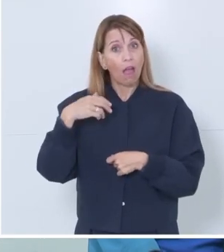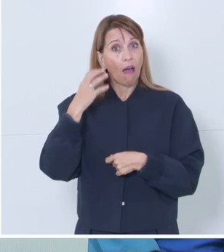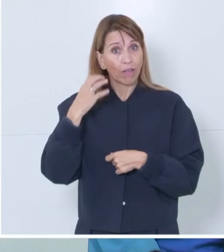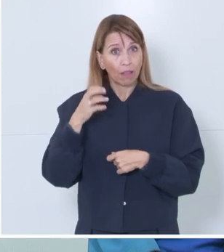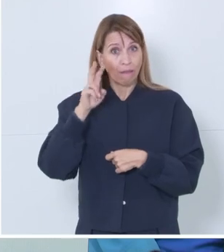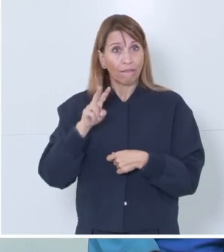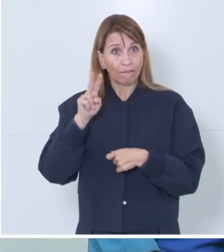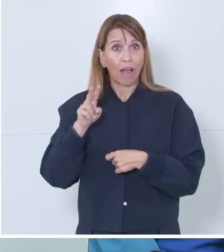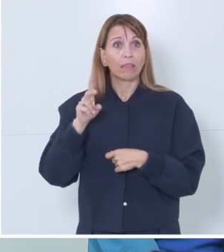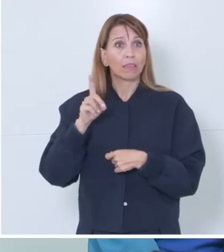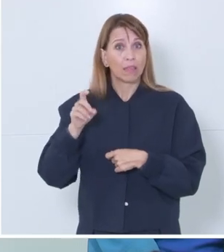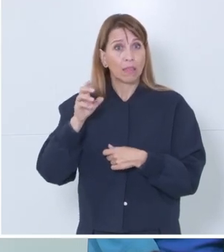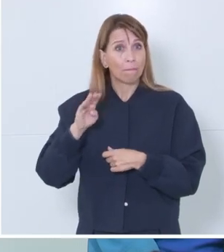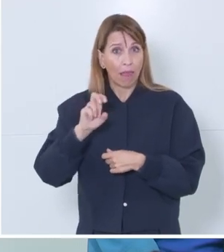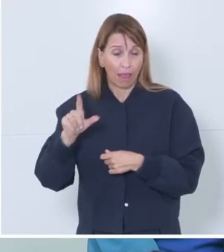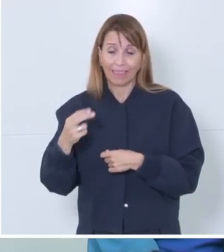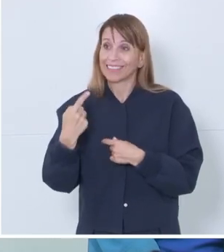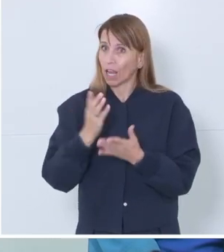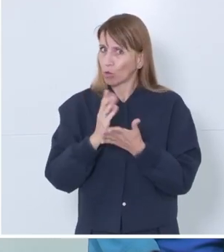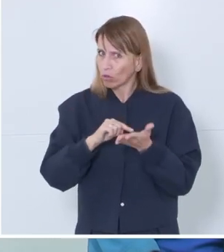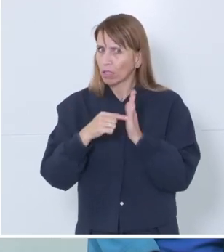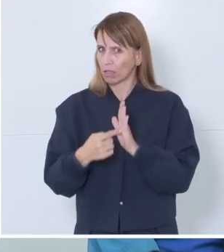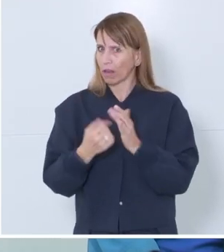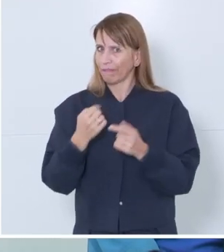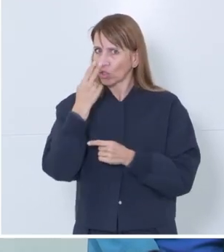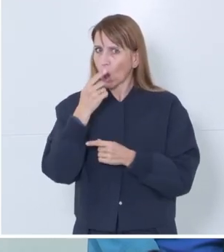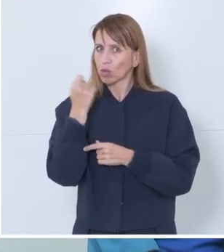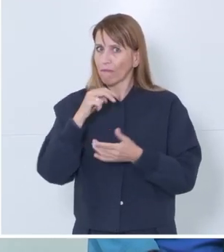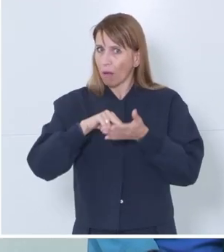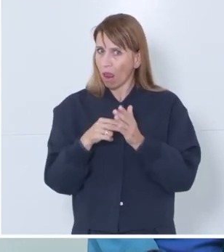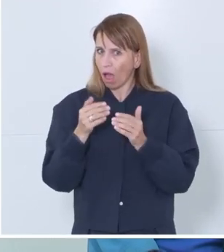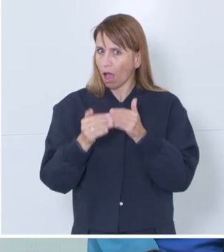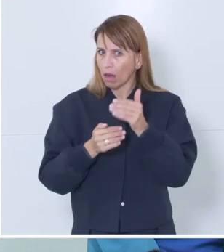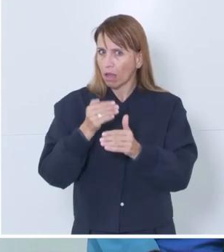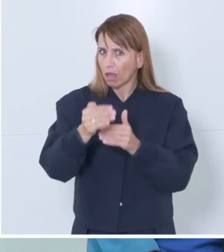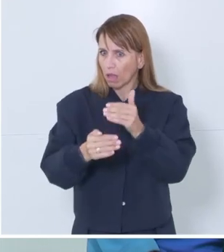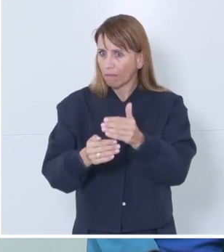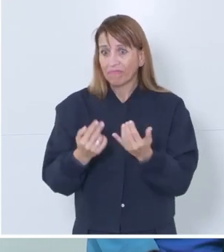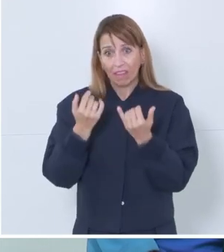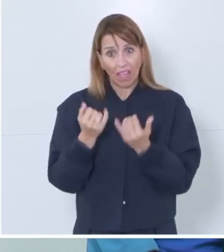Regierungsbildung vorgelegt. Es sprechen aktuell die drei stimmenstärksten Parteien beziehungsweise